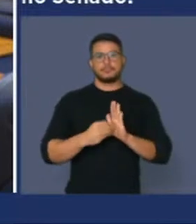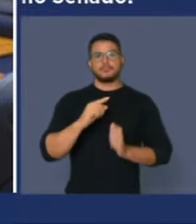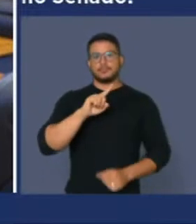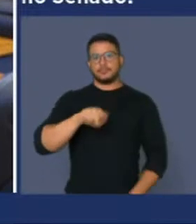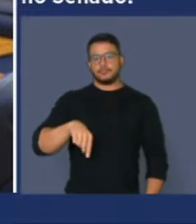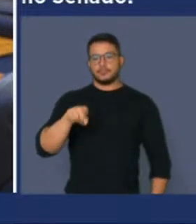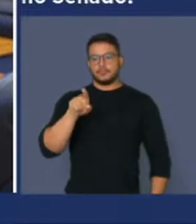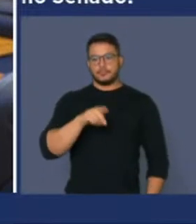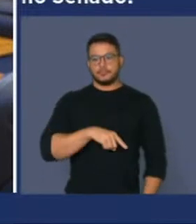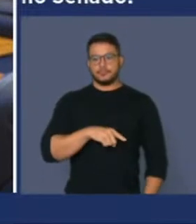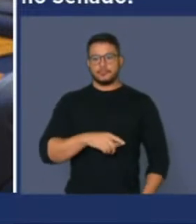SEJA REJEITADA A EMENDA PROPOSTA PELO SENADO FEDERAL.